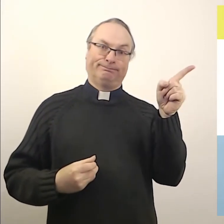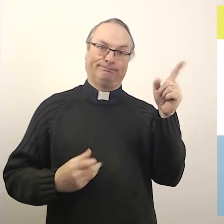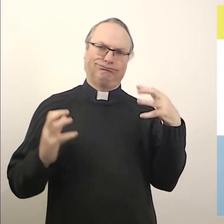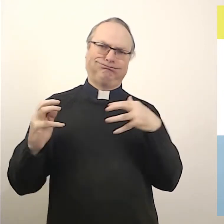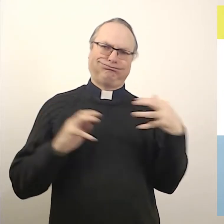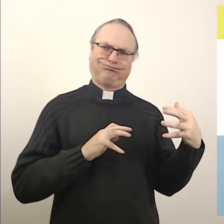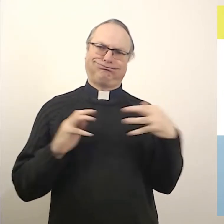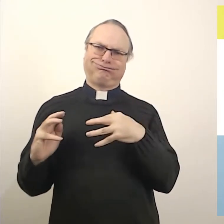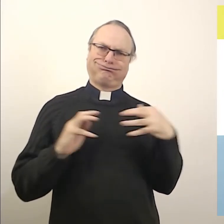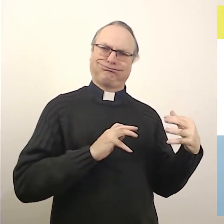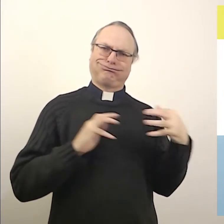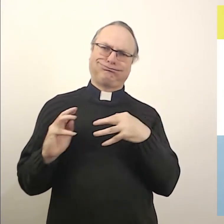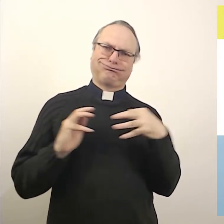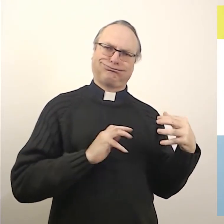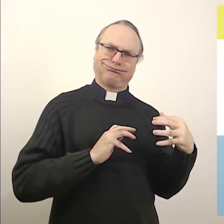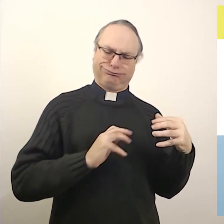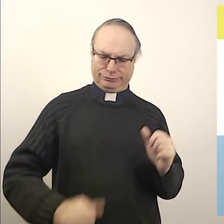Combat